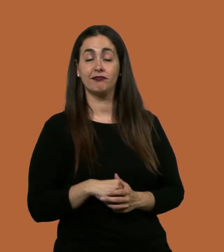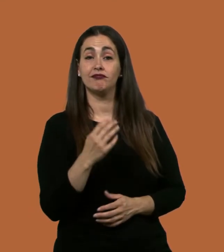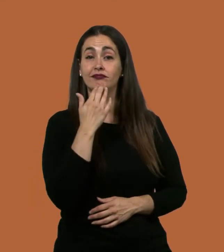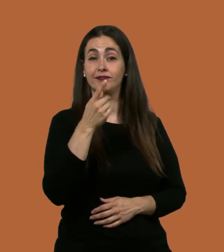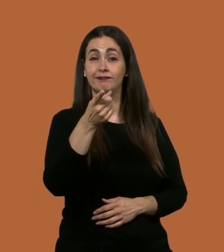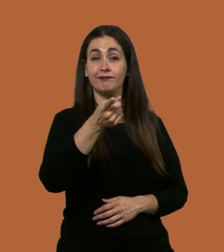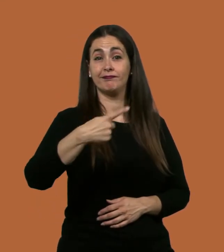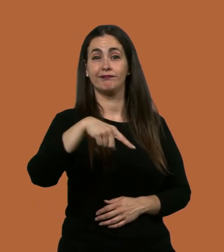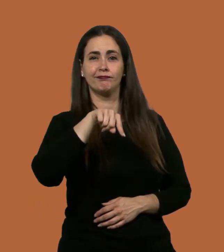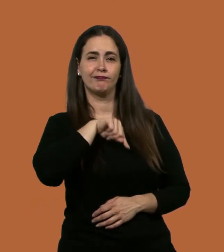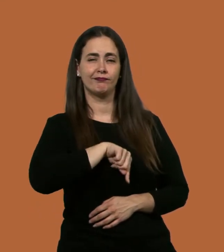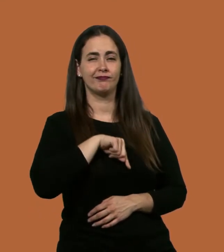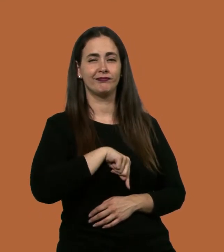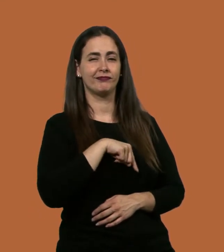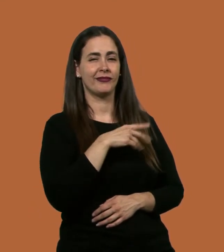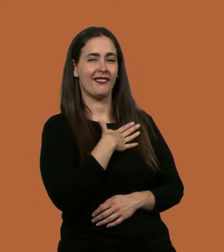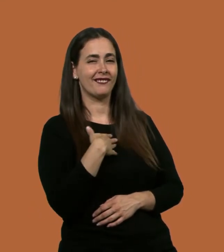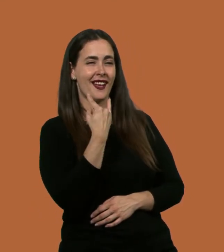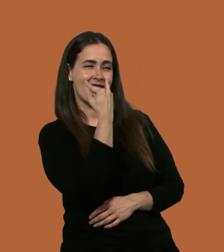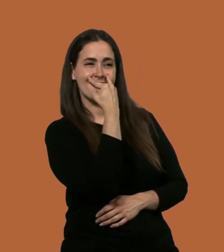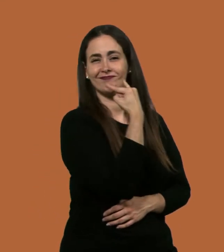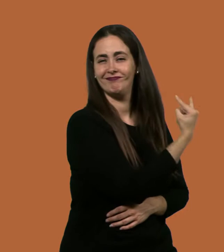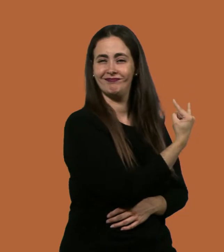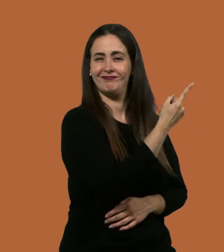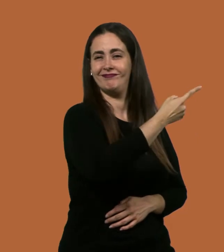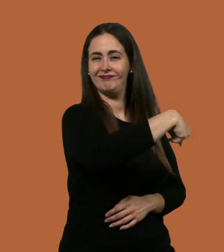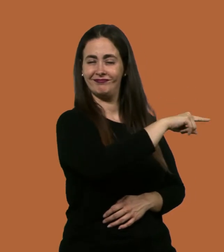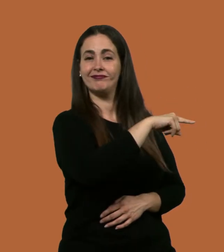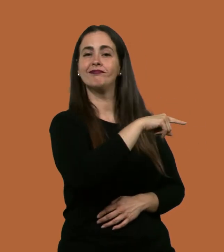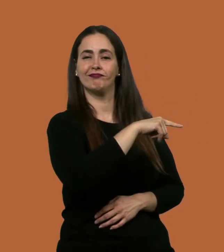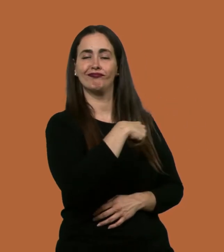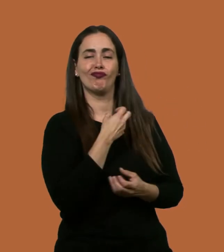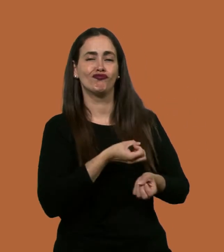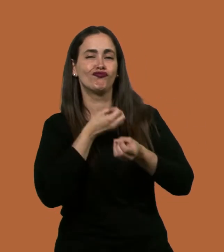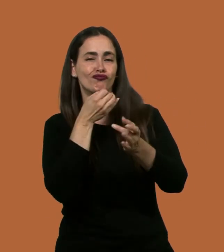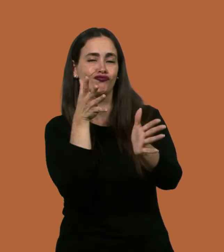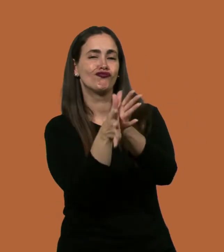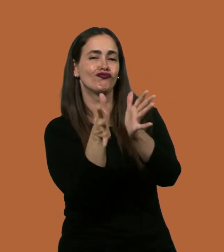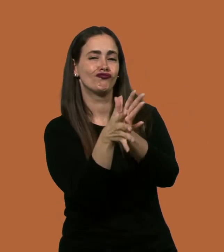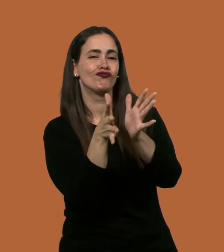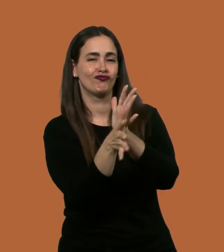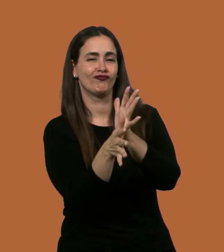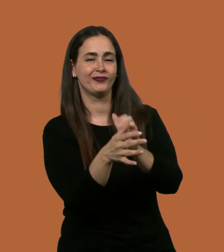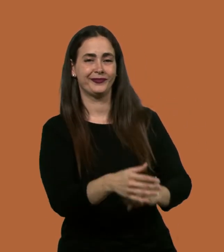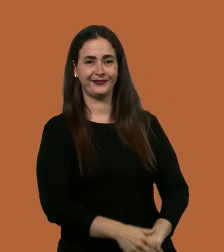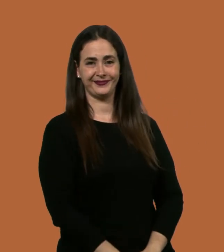si voleu sentir ses gestes, jo vos les ‘niré contant."